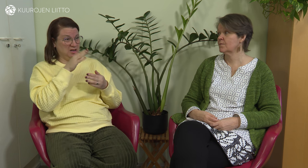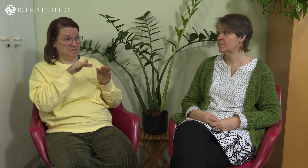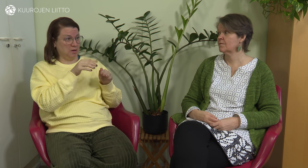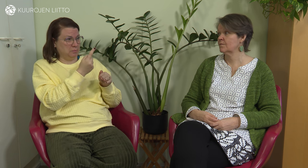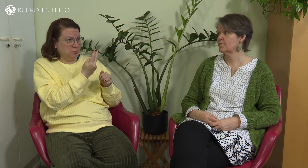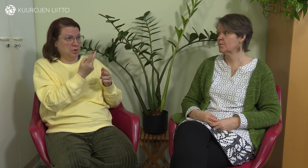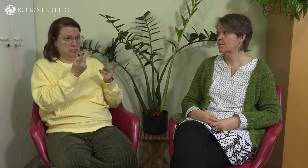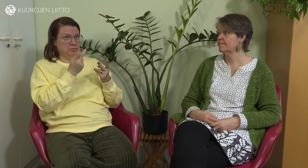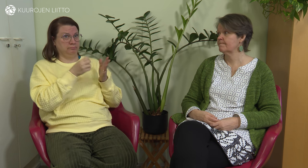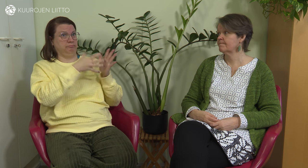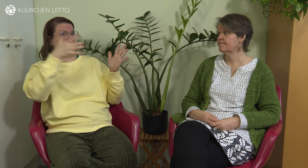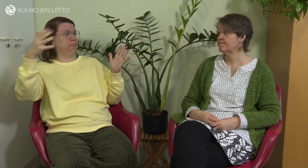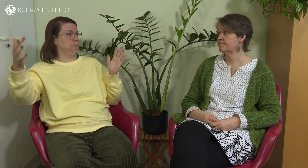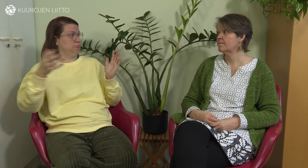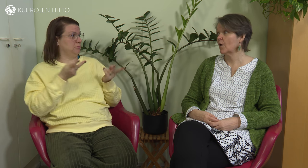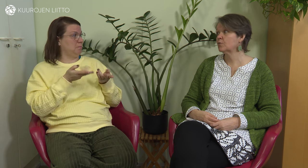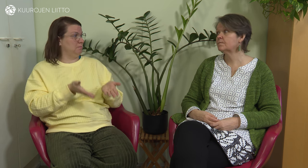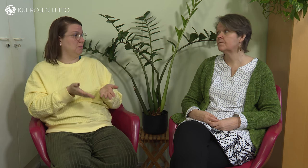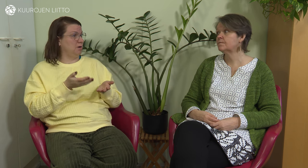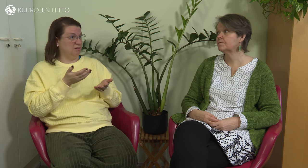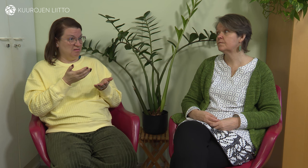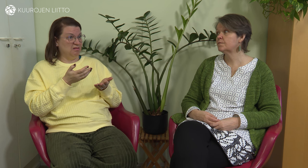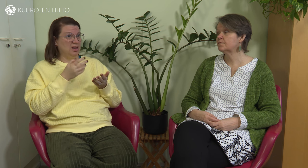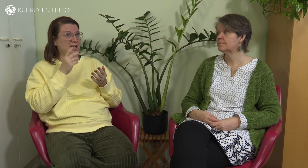Vaikka heitä oli vain muutama, he saivat suurta aikaan.